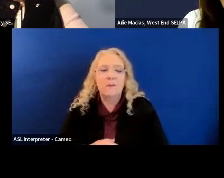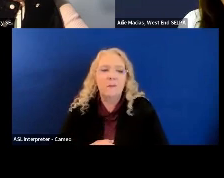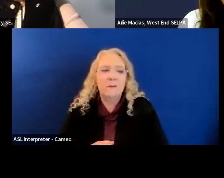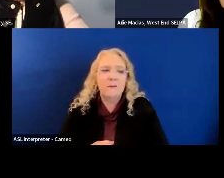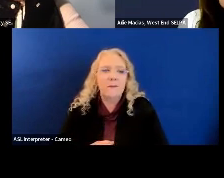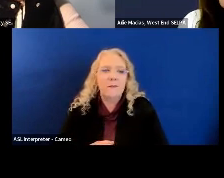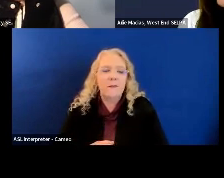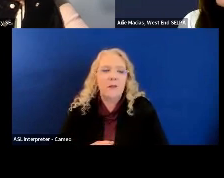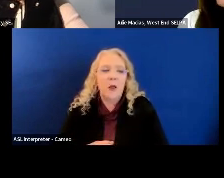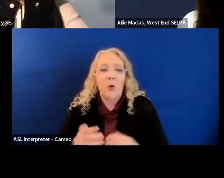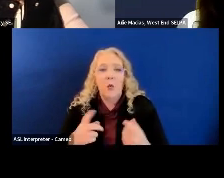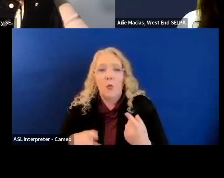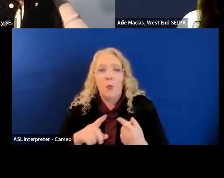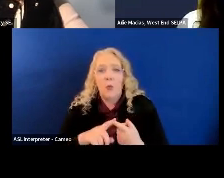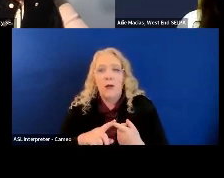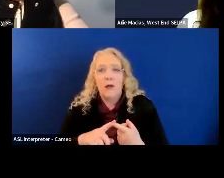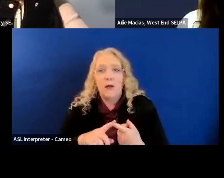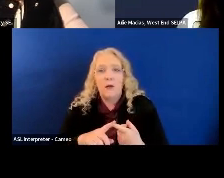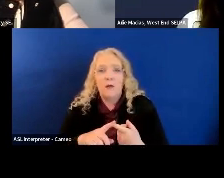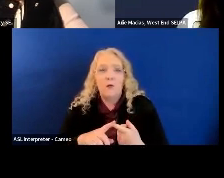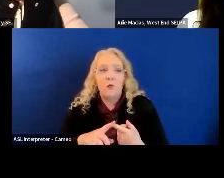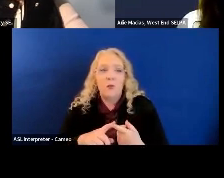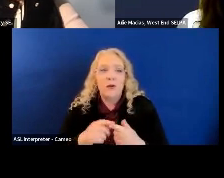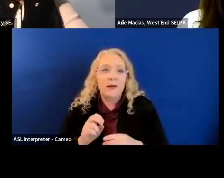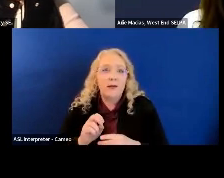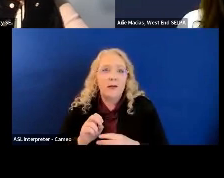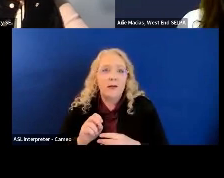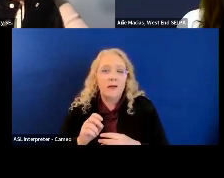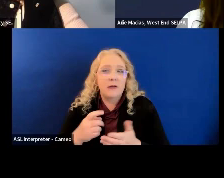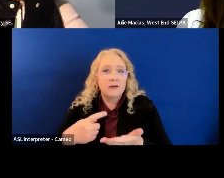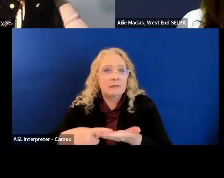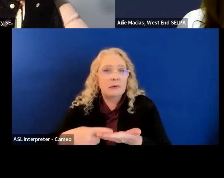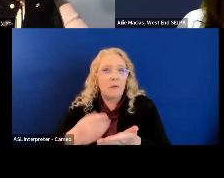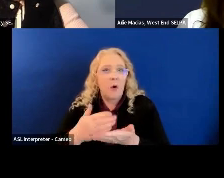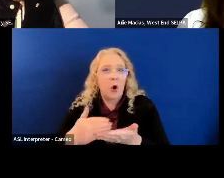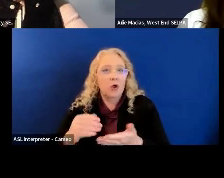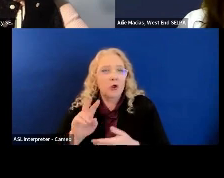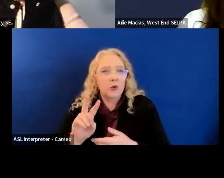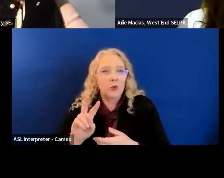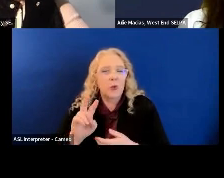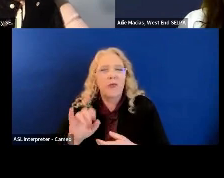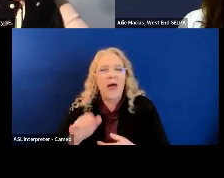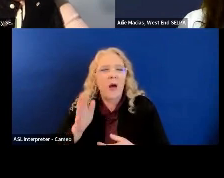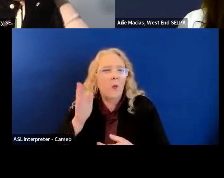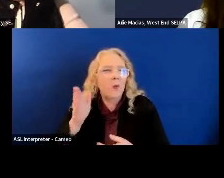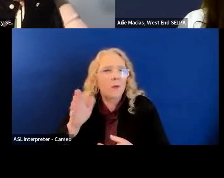y luego, cuando tengamos nuestra segunda parte, que creo que es a finales de mayo,